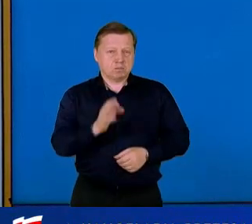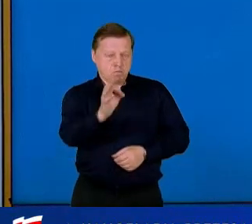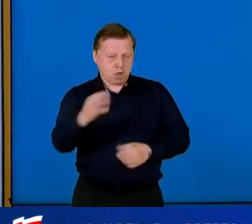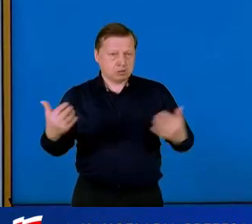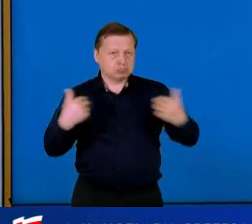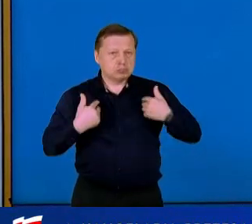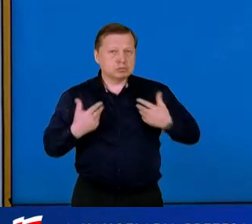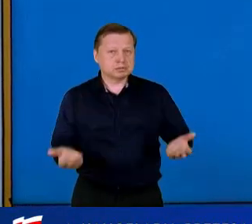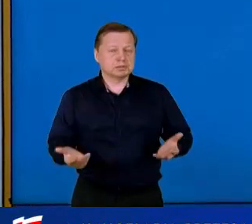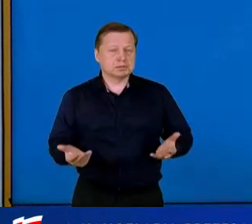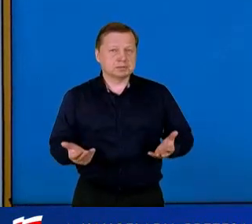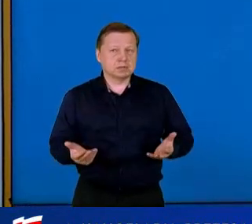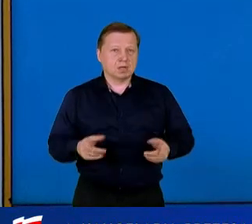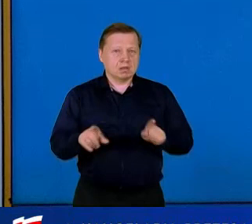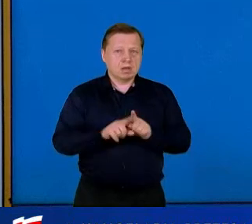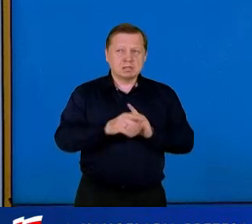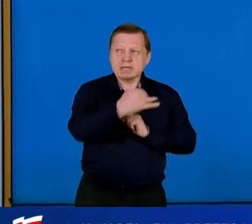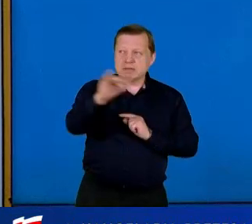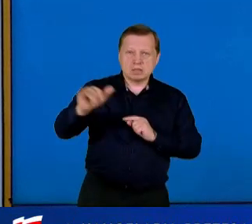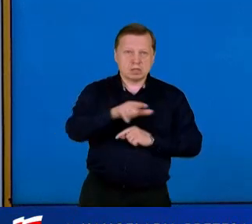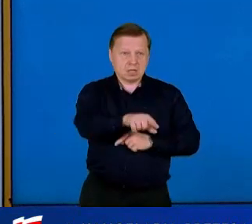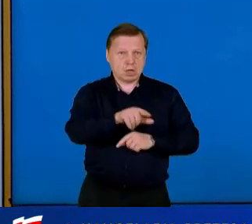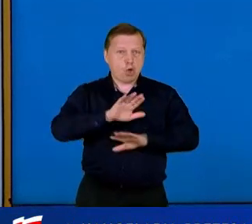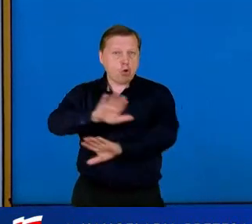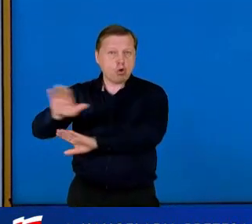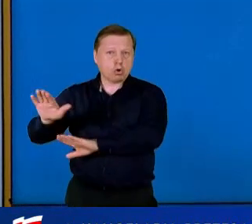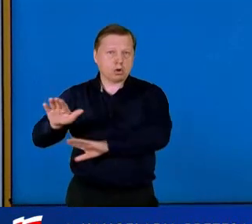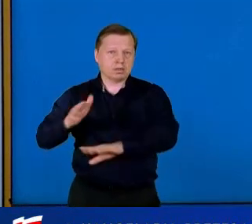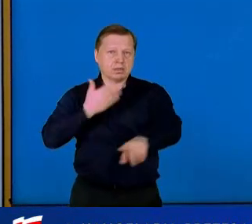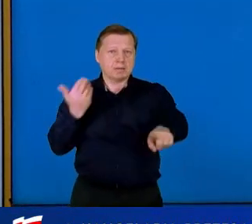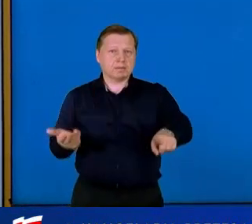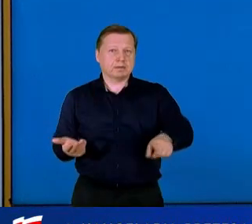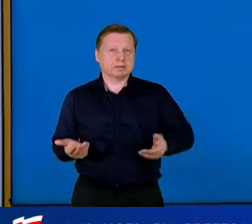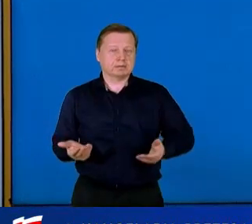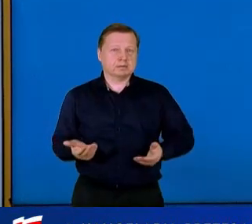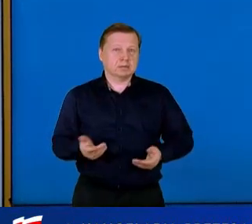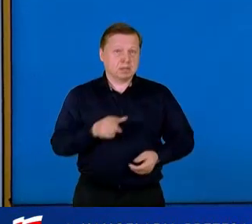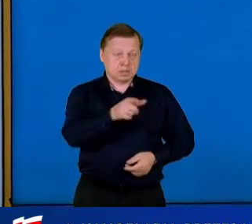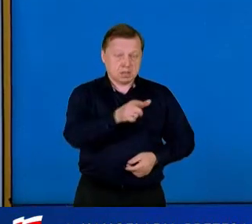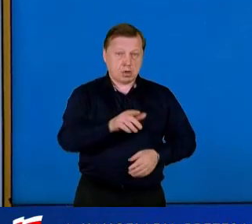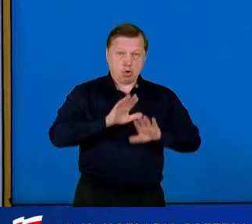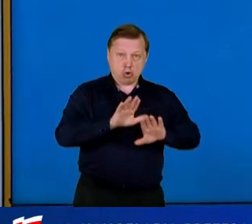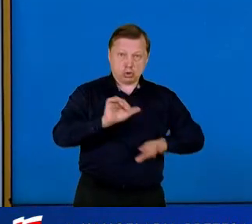ale przede wszystkim nie chronimy innych. A więc chroniąc siebie i przestrzegając zasad,